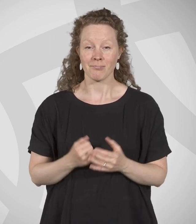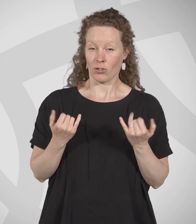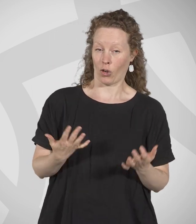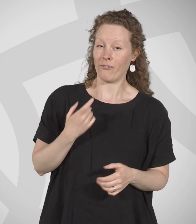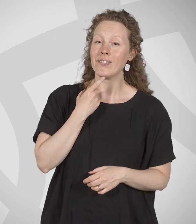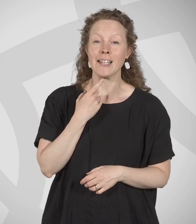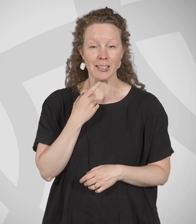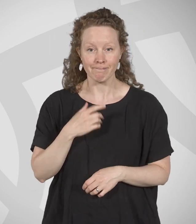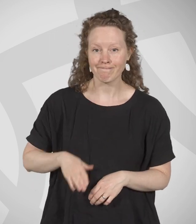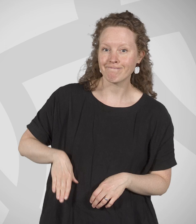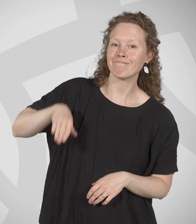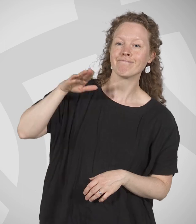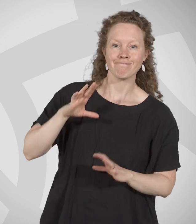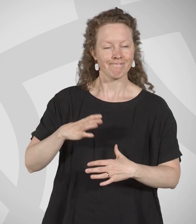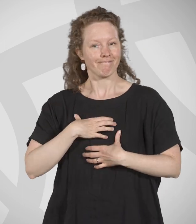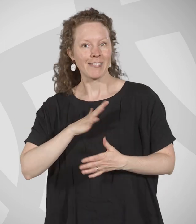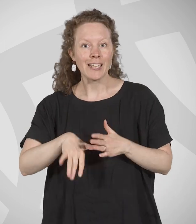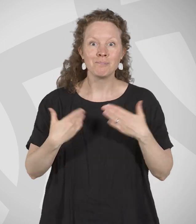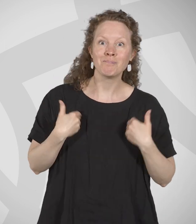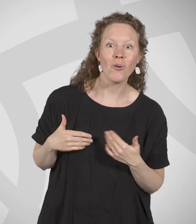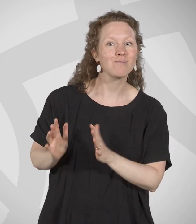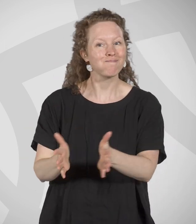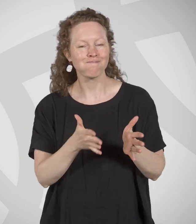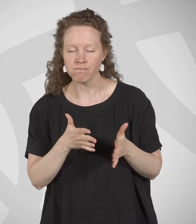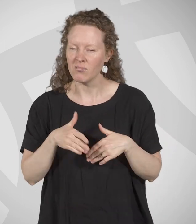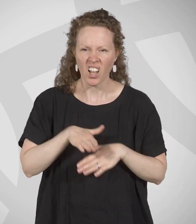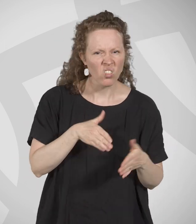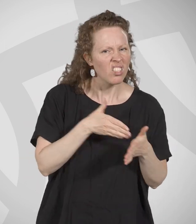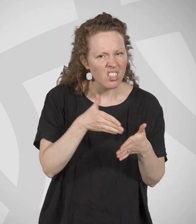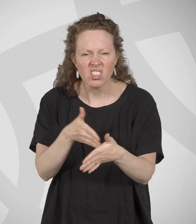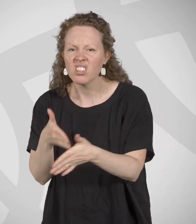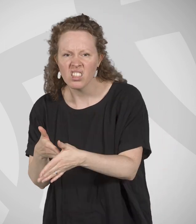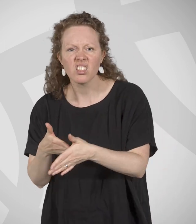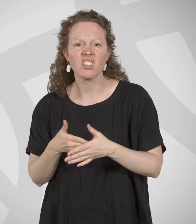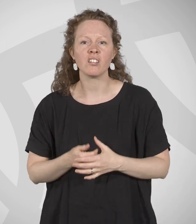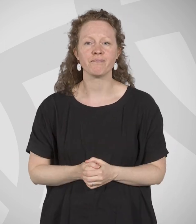Det är fortfarande alltför svårt att växa upp som teckenspråkig i Finland.